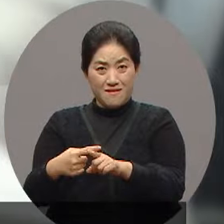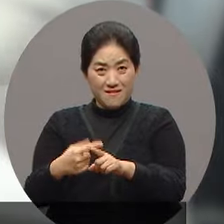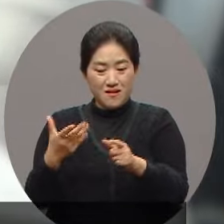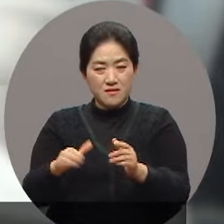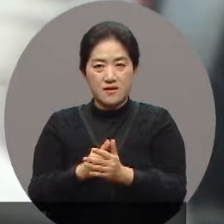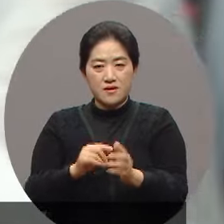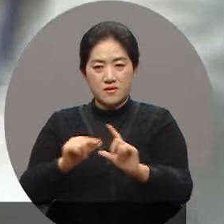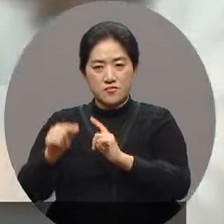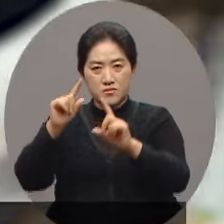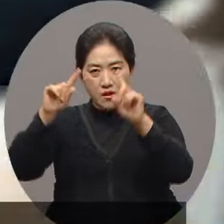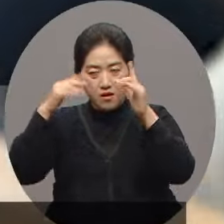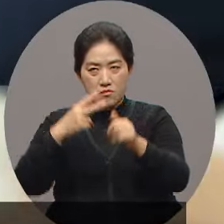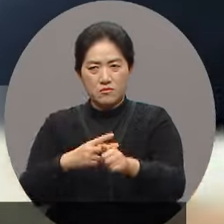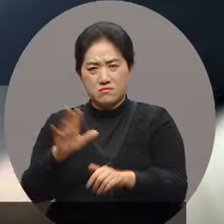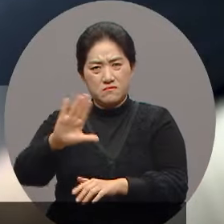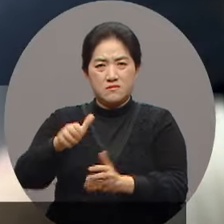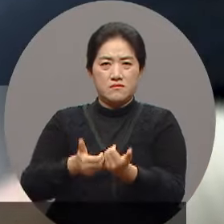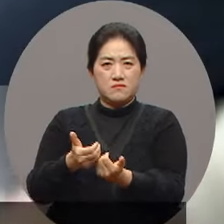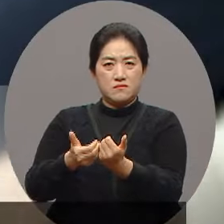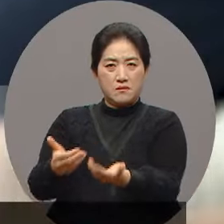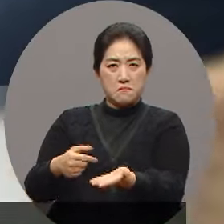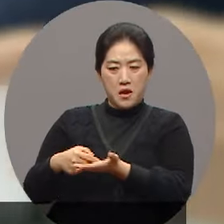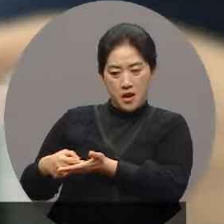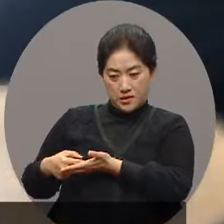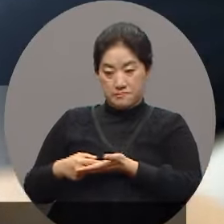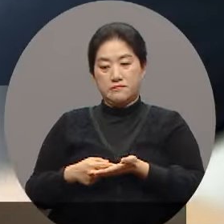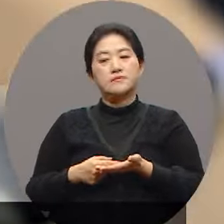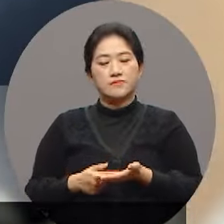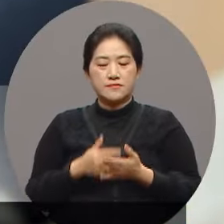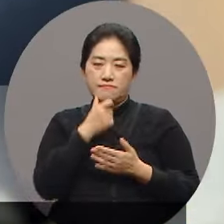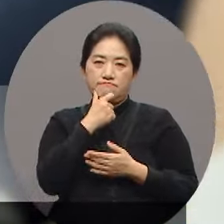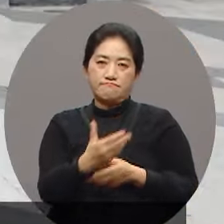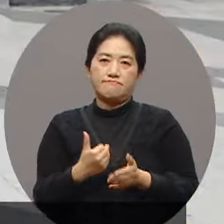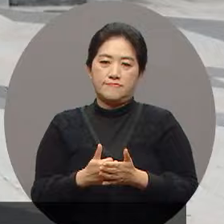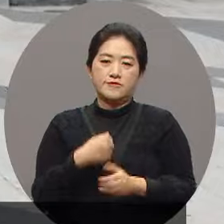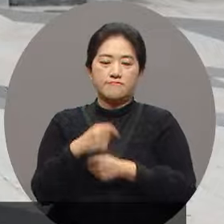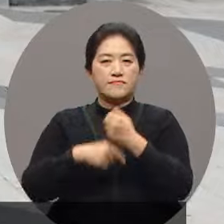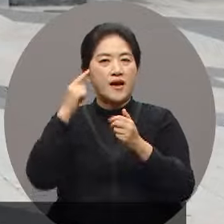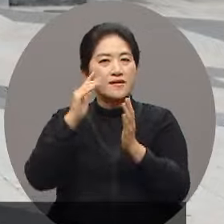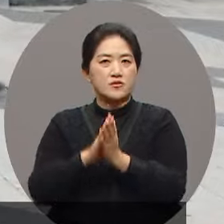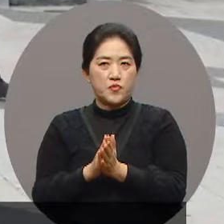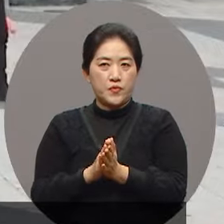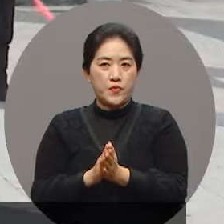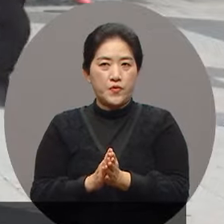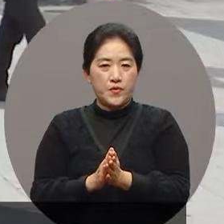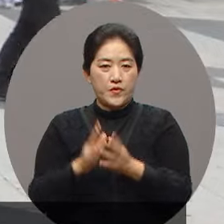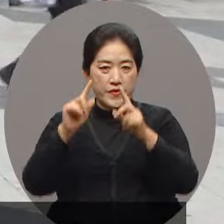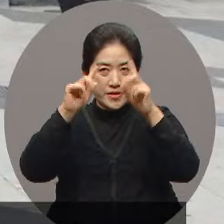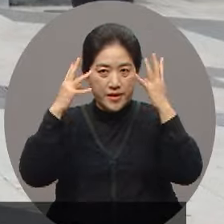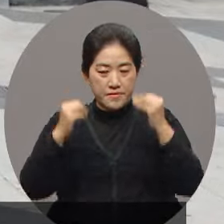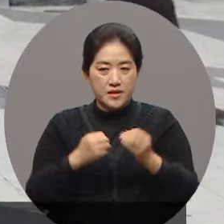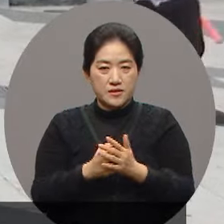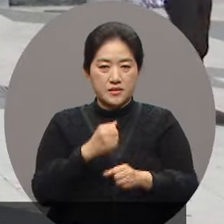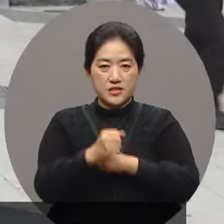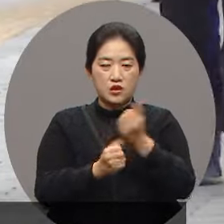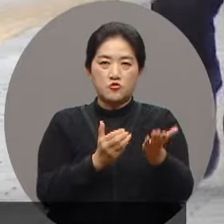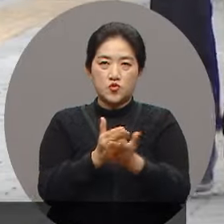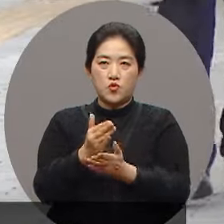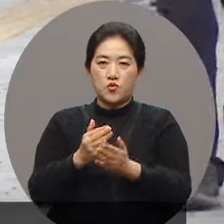못하는 대학들에 성과 인센티브를 지급하지않는 사실상의 의무 시행을 검토했다가 일부 대학과 교수들의 반발로 자율시행으로 한 발 물러섰습니다.